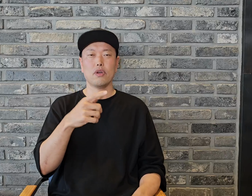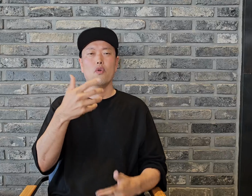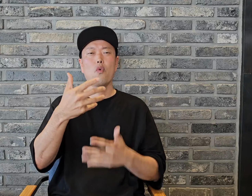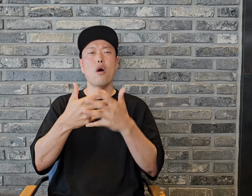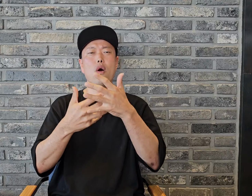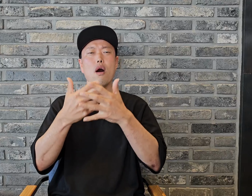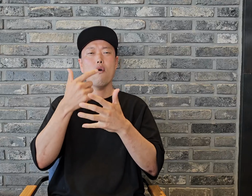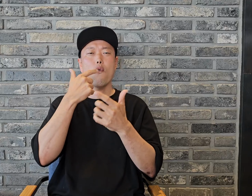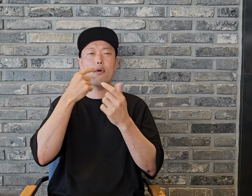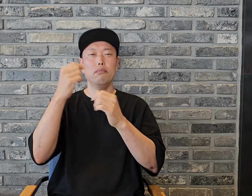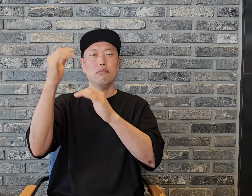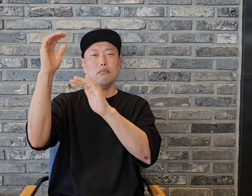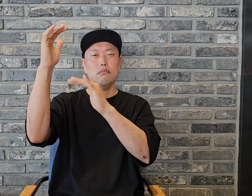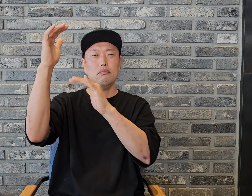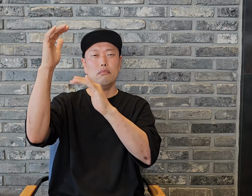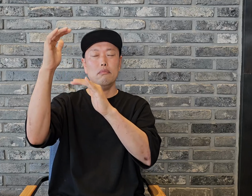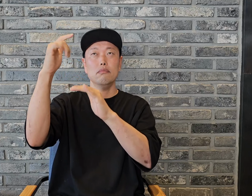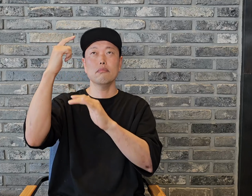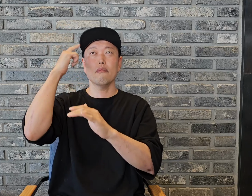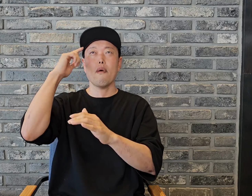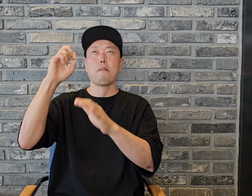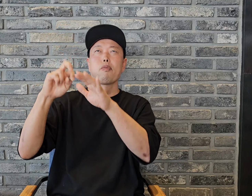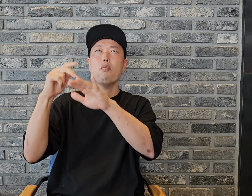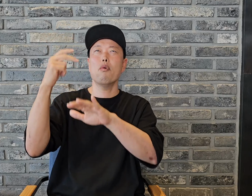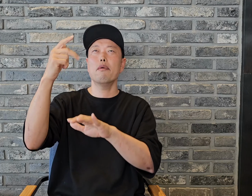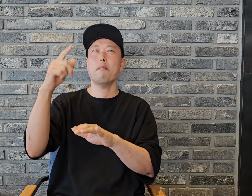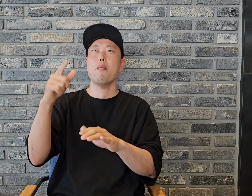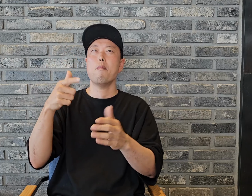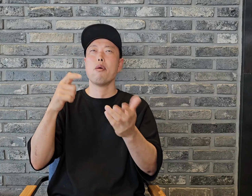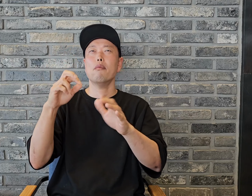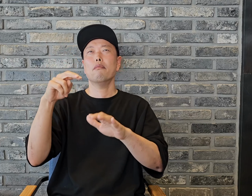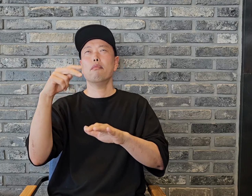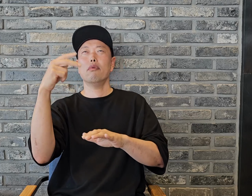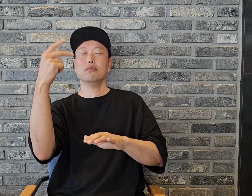Imagina el flujo de la película, imagina el flujo de la película,